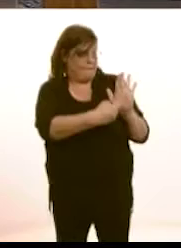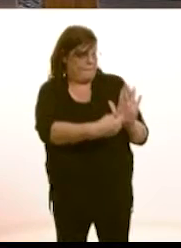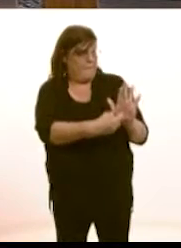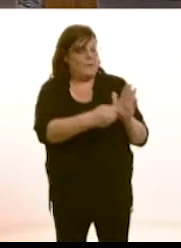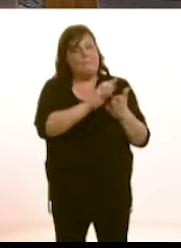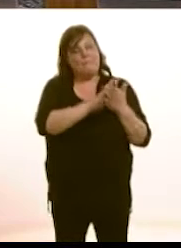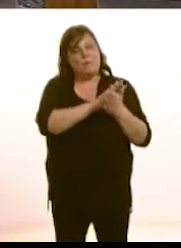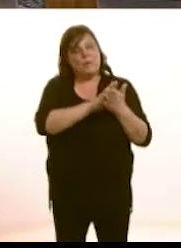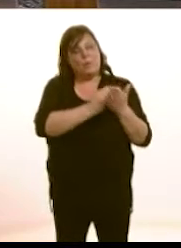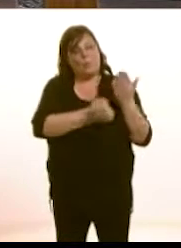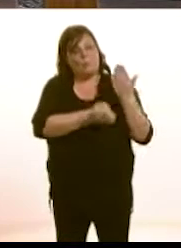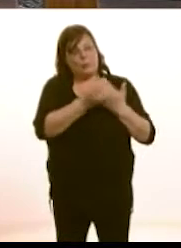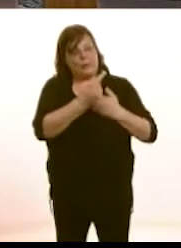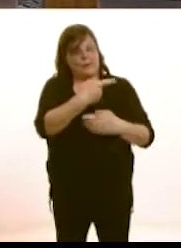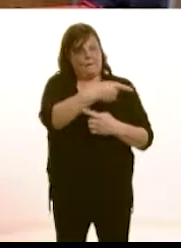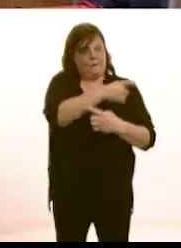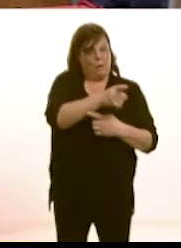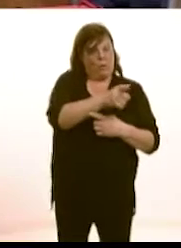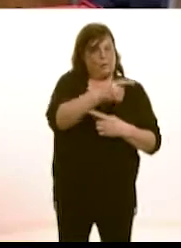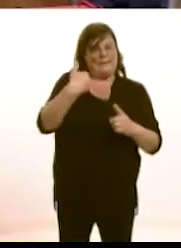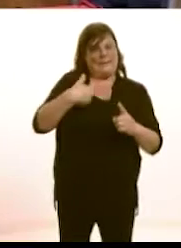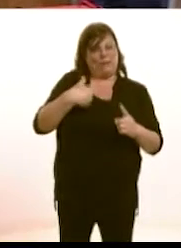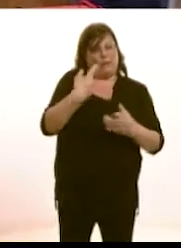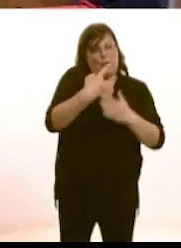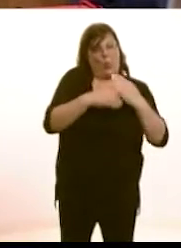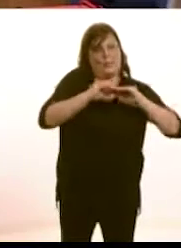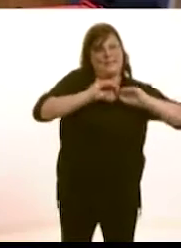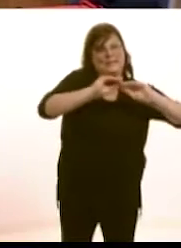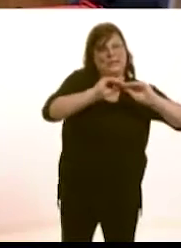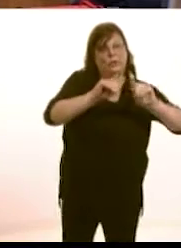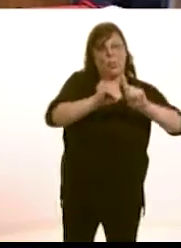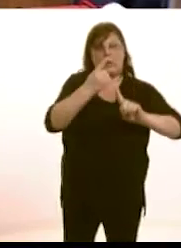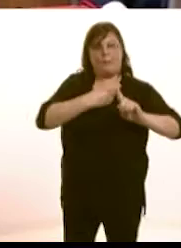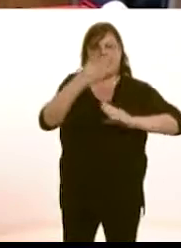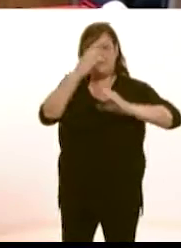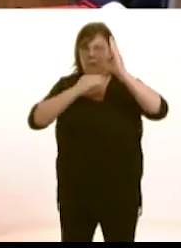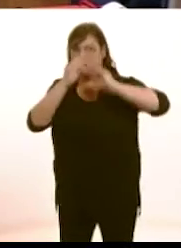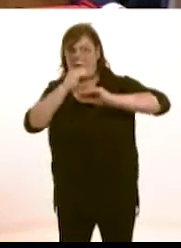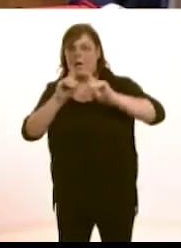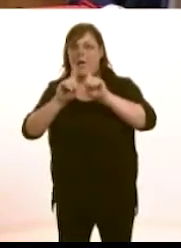Yn ail, wrth gwrs, gyda datganoli telerau a chyflogaeth athrawon, bydd yna gyfle i ailystyried